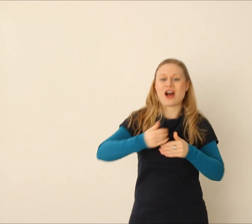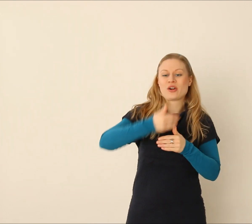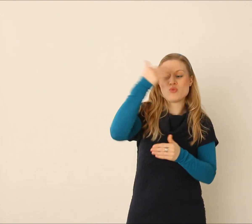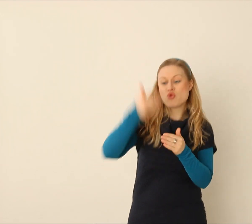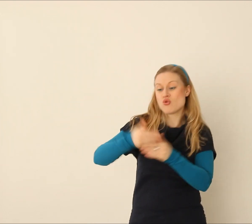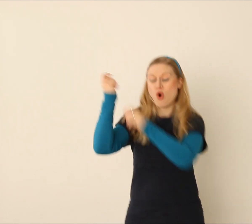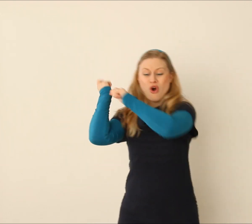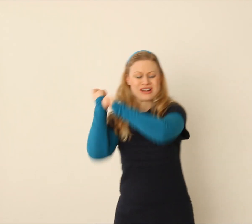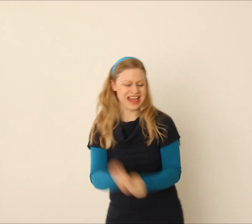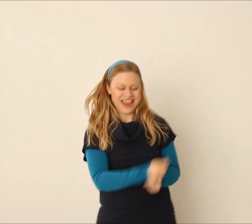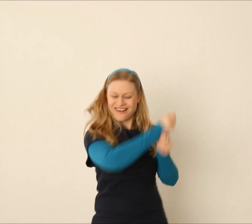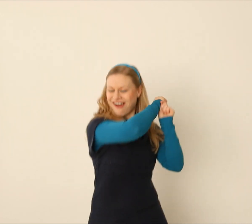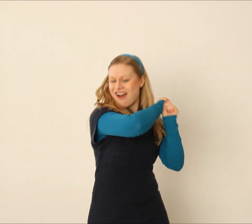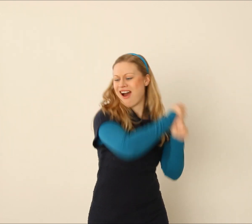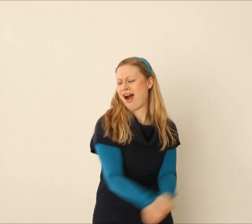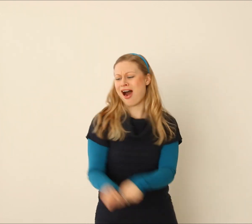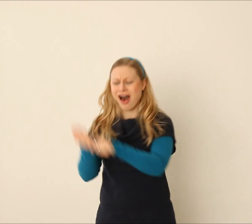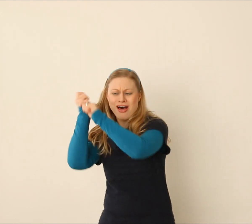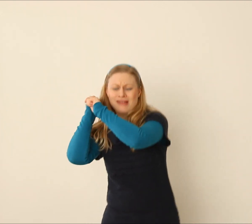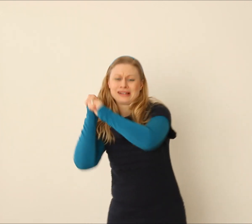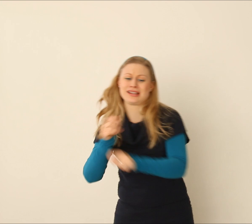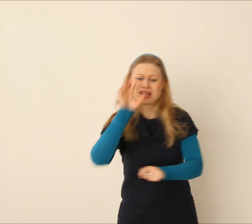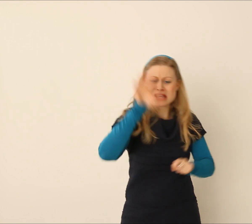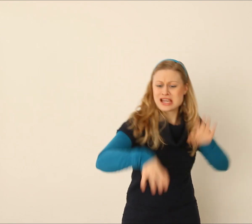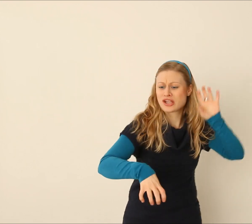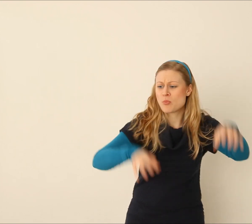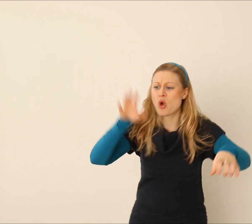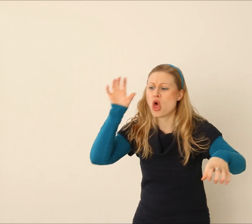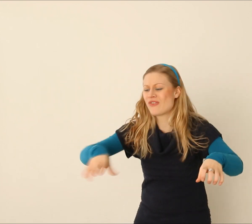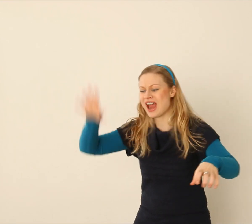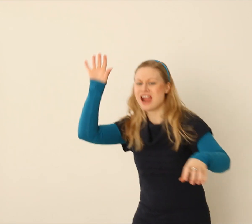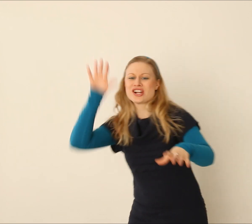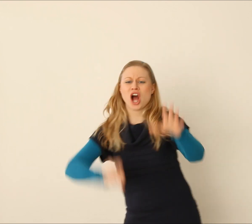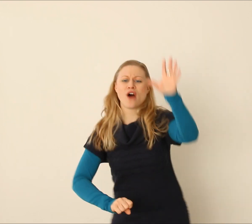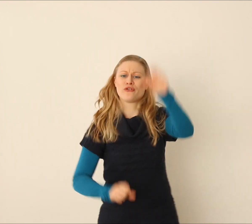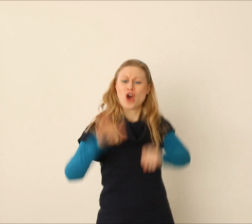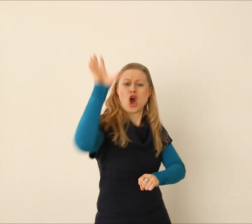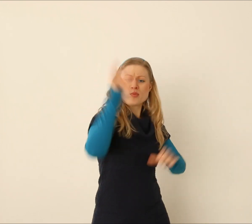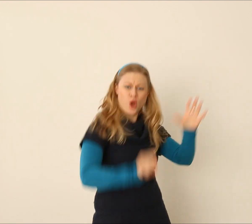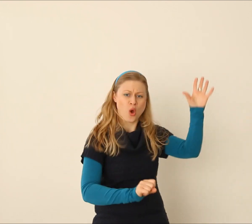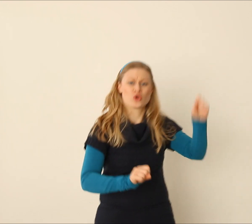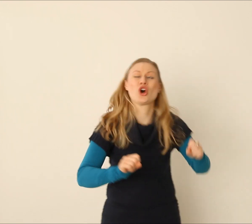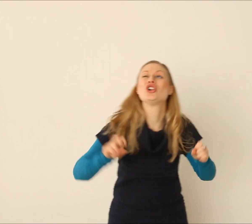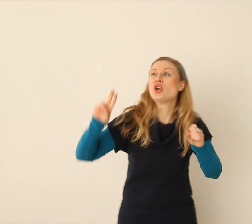Elke muur wordt neergehaald, ieder bolwerk afgebroken.